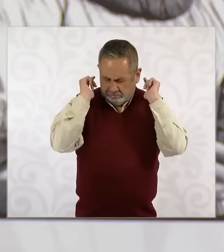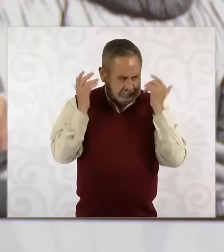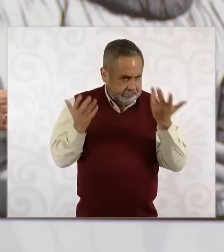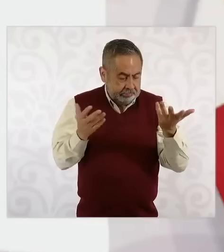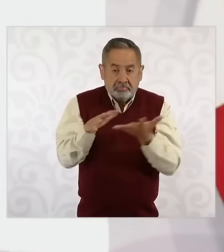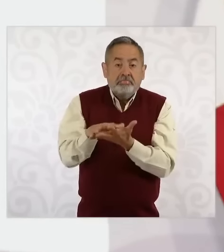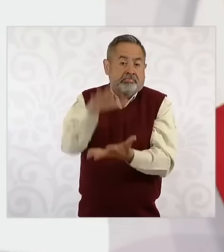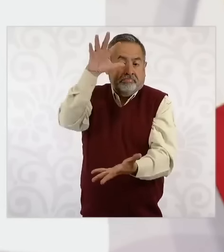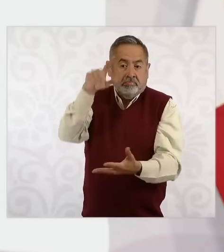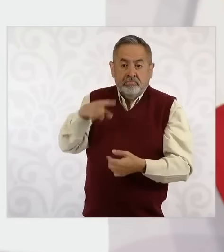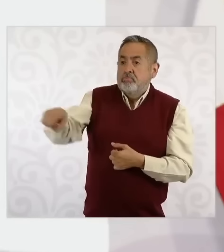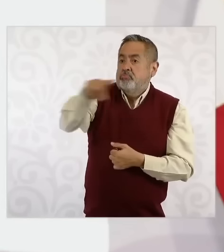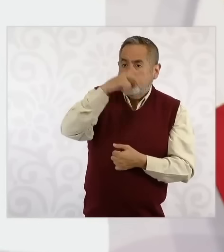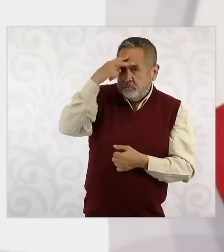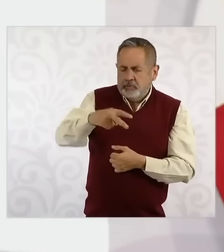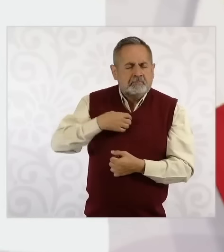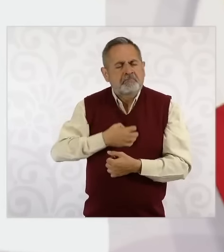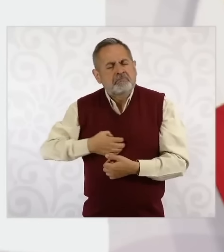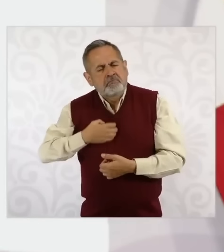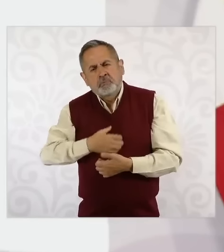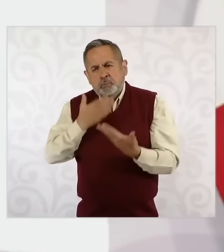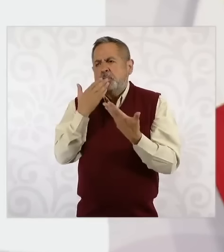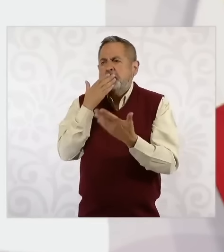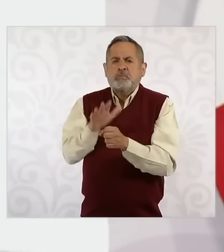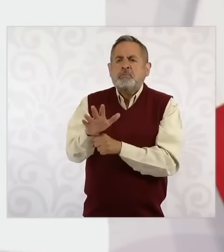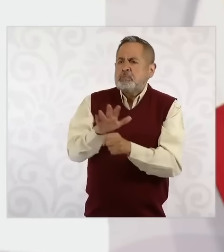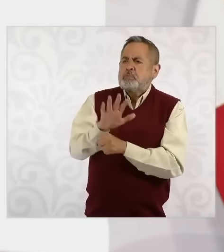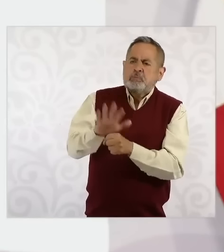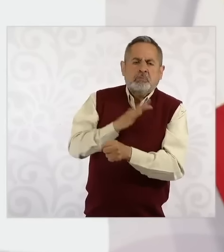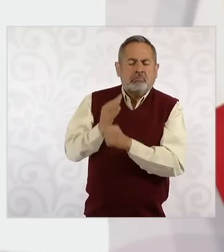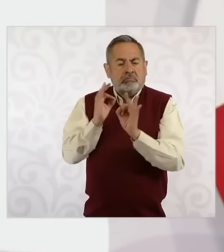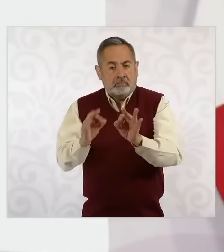está contento con el gobierno de México y no vamos a traicionar nunca al pueblo. Eso que